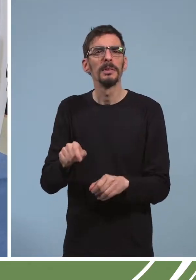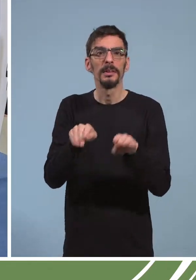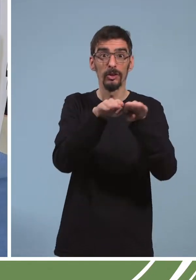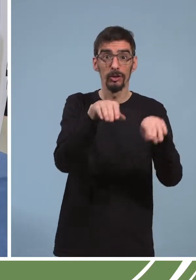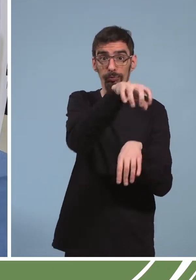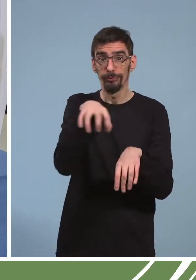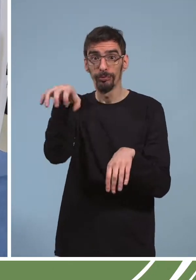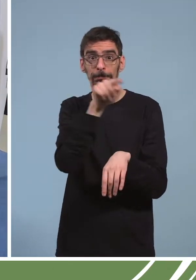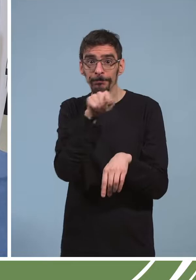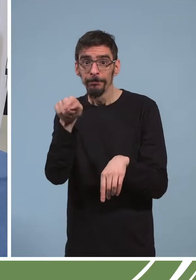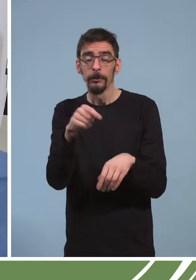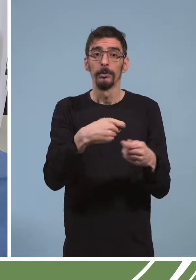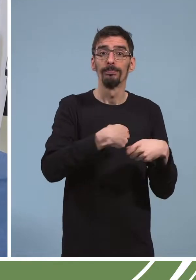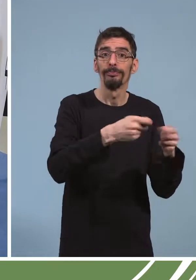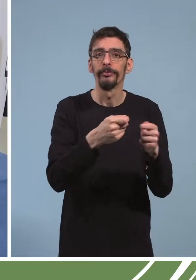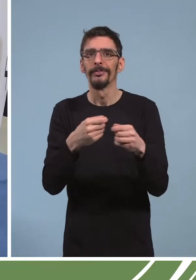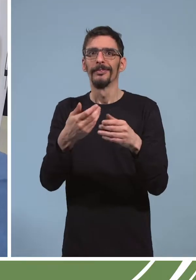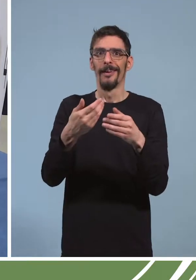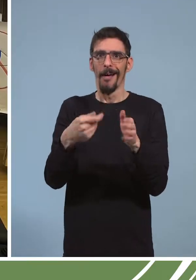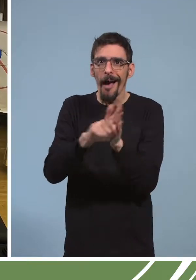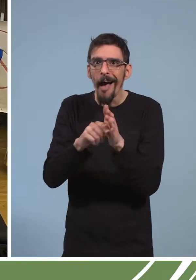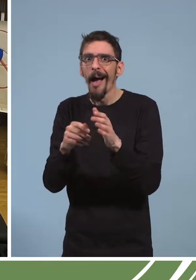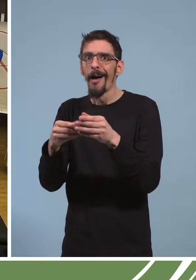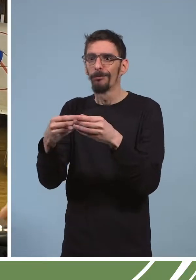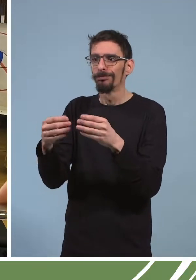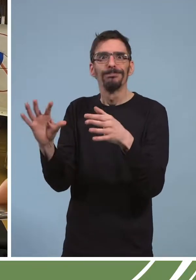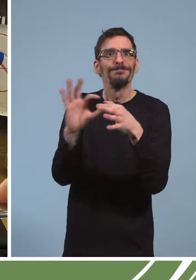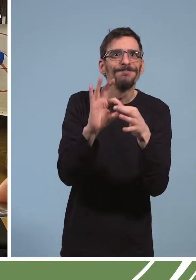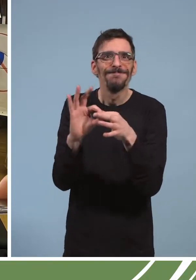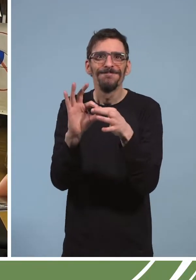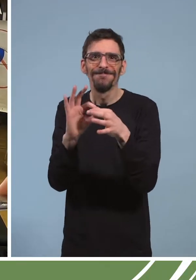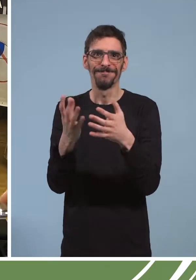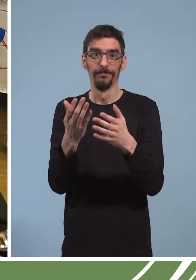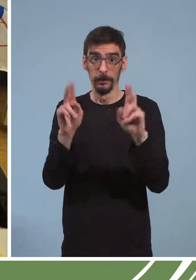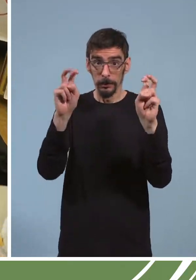Die Teilnehmenden müssen Waren verkaufen, kaufen und handeln, um etwas für ihr Frühstück zu besorgen.